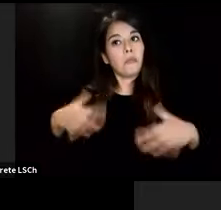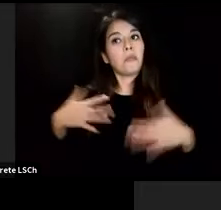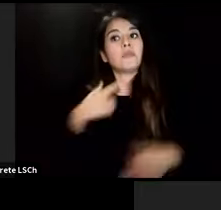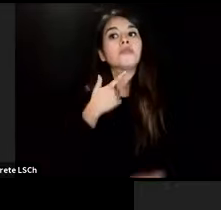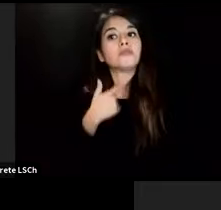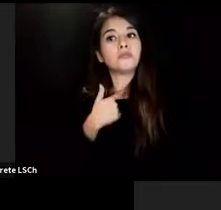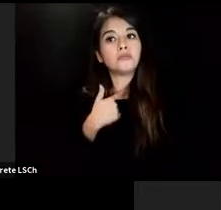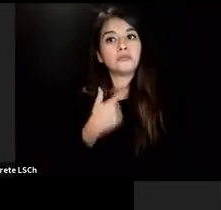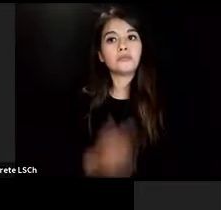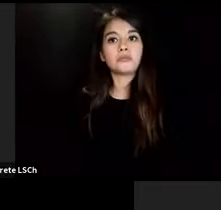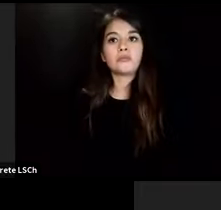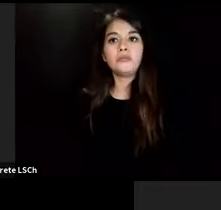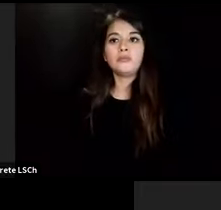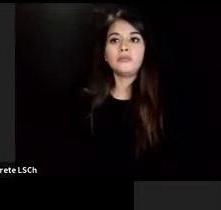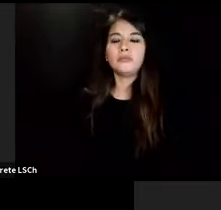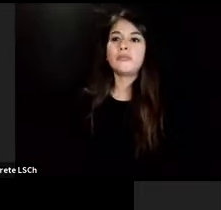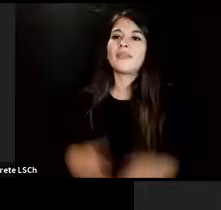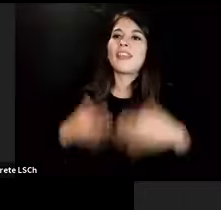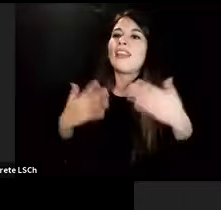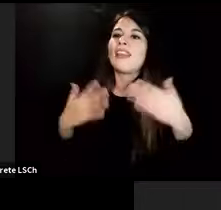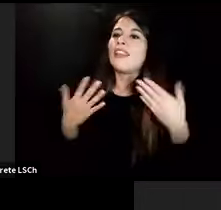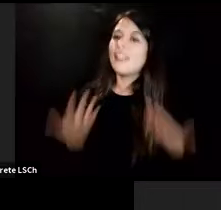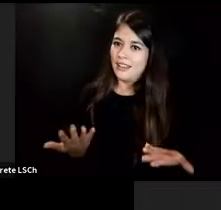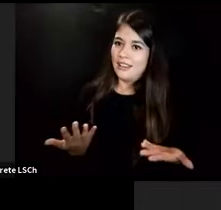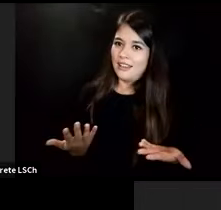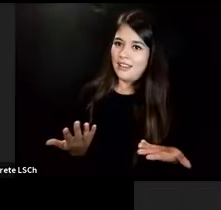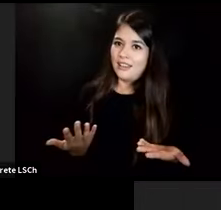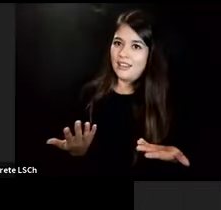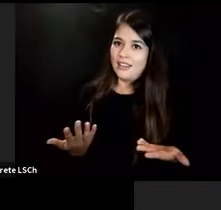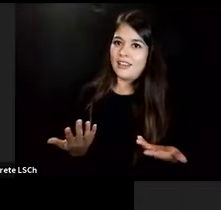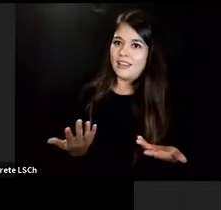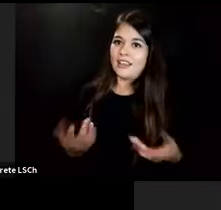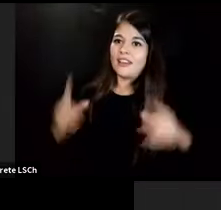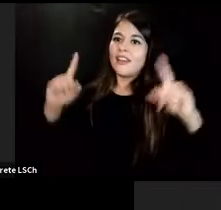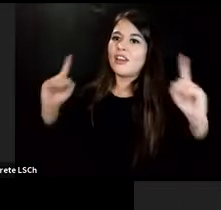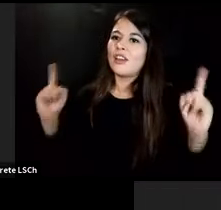Entonces. Una breve historia de los audiolibros.